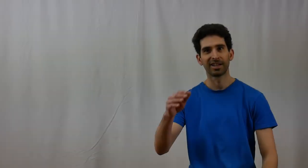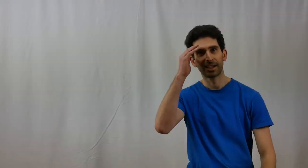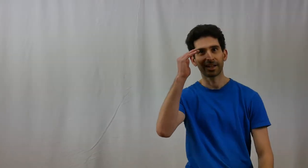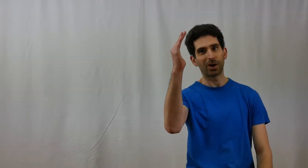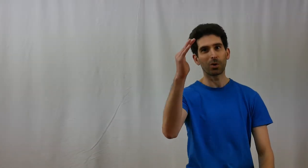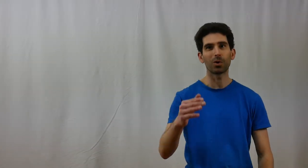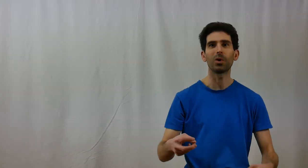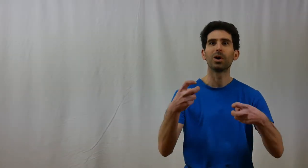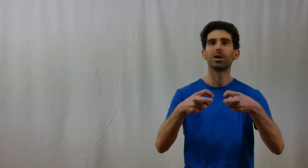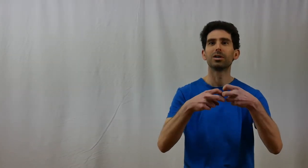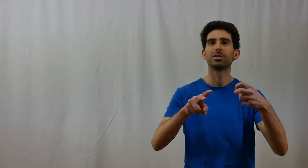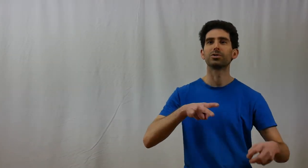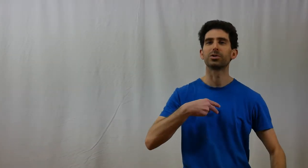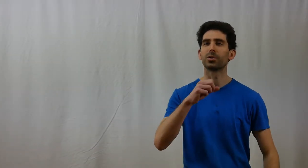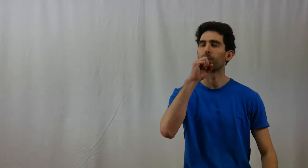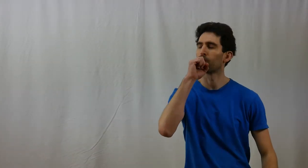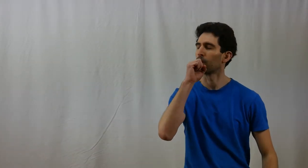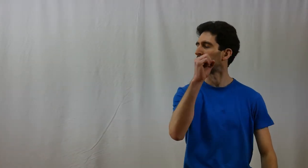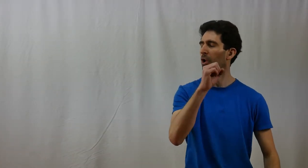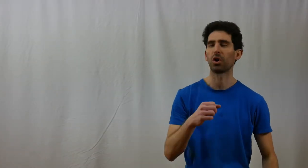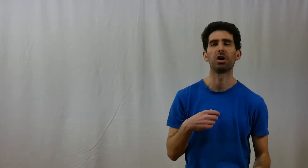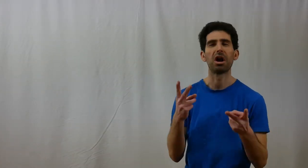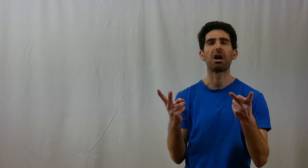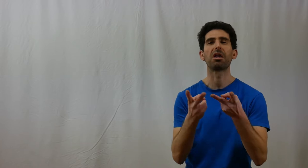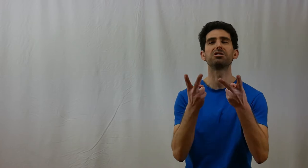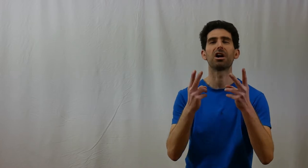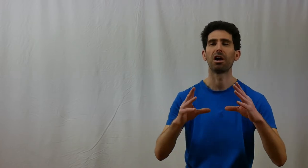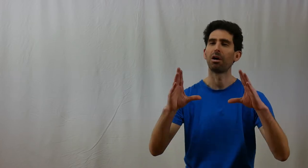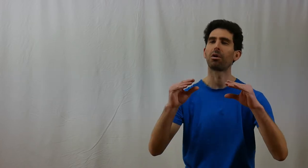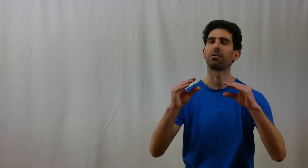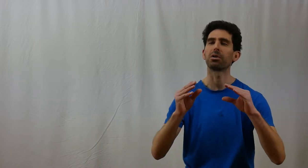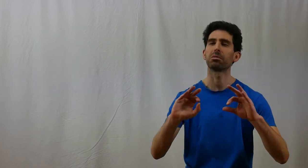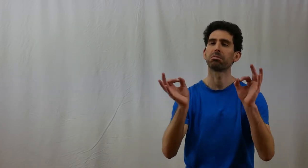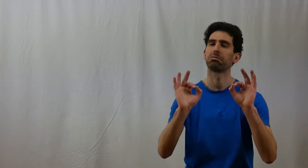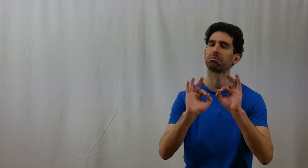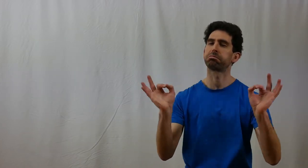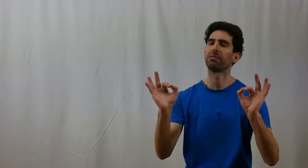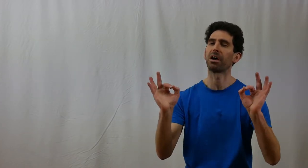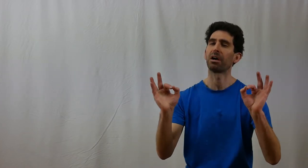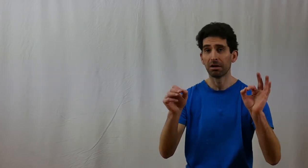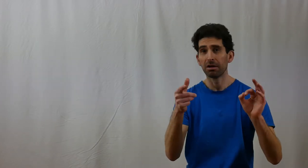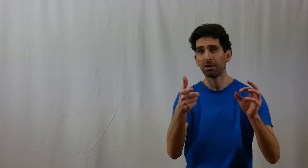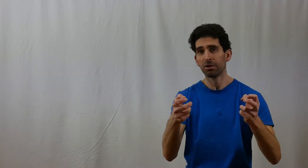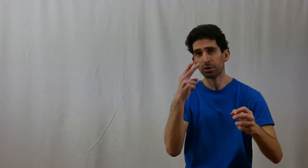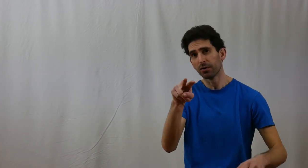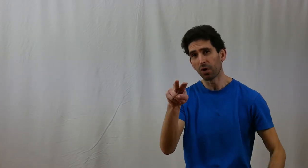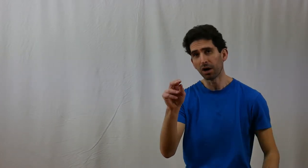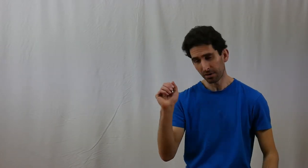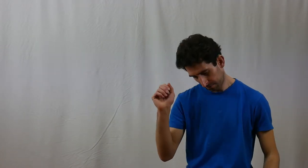Hello ! J'adore mes chaussures. Elles sont légères et confortables. Parfait ! Tu veux voir ?